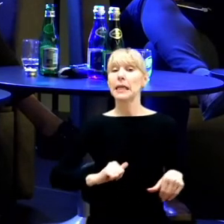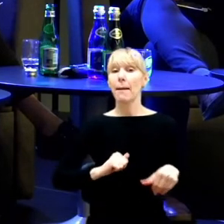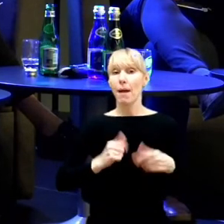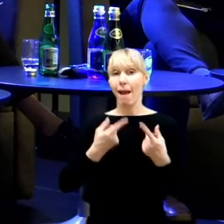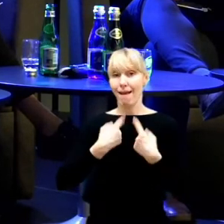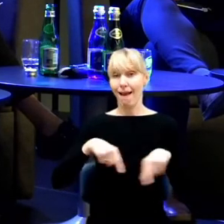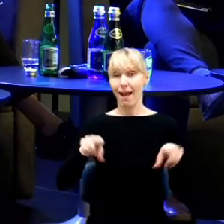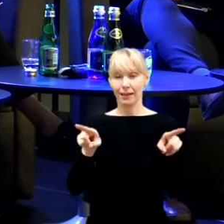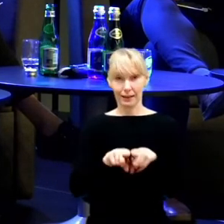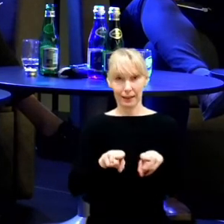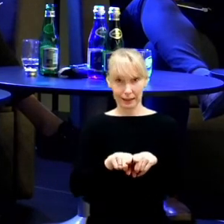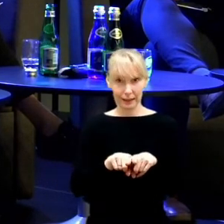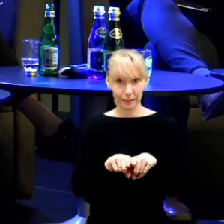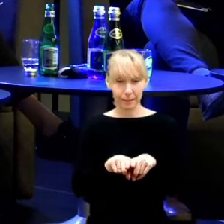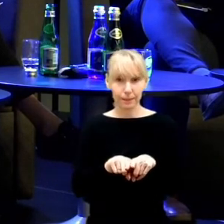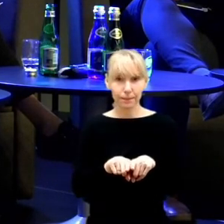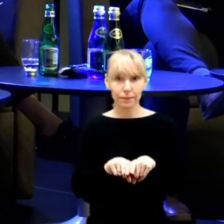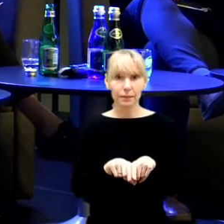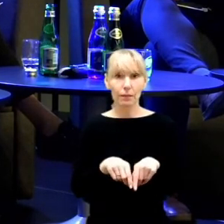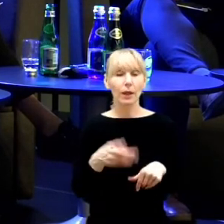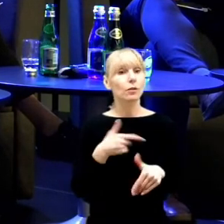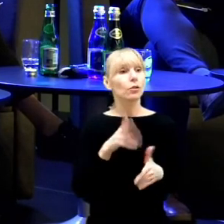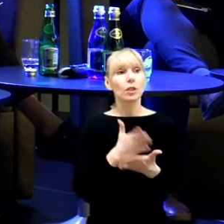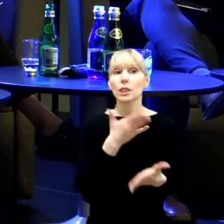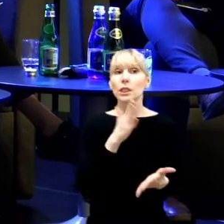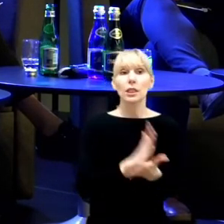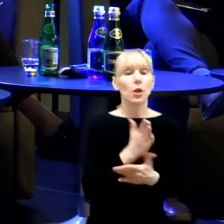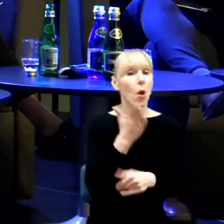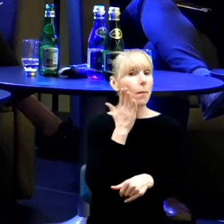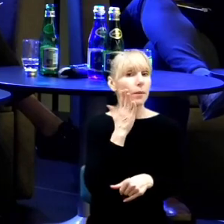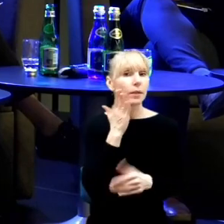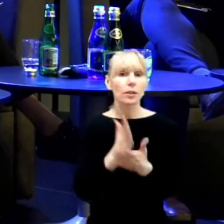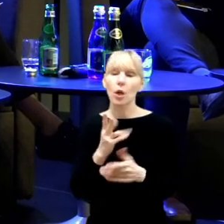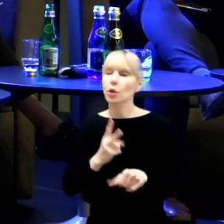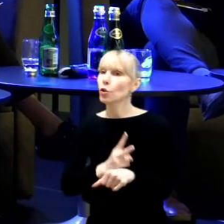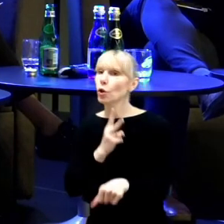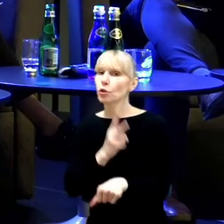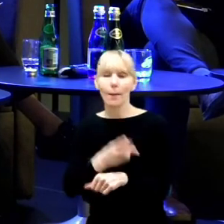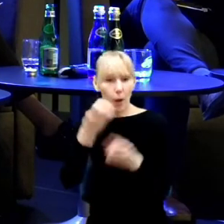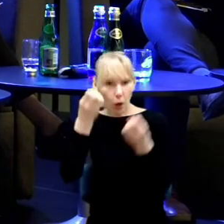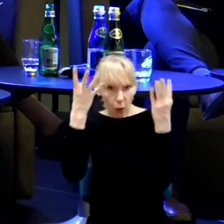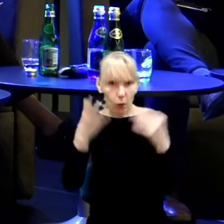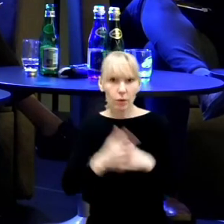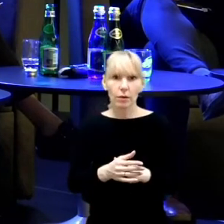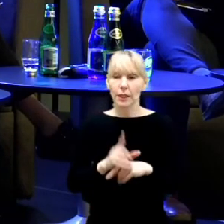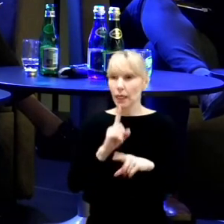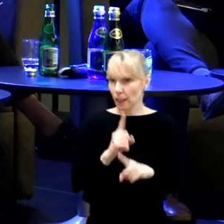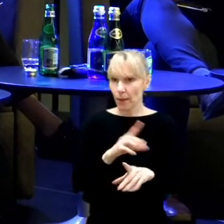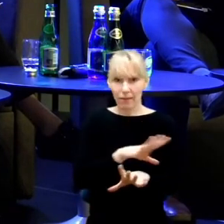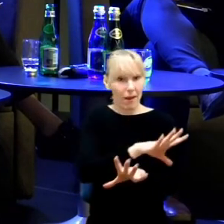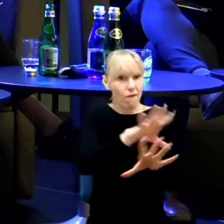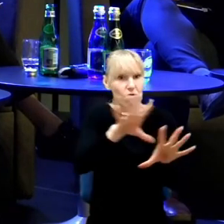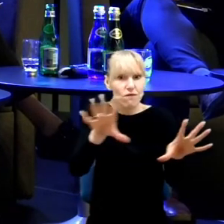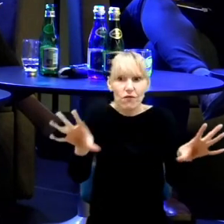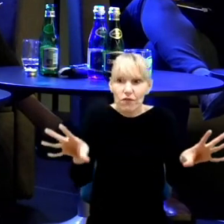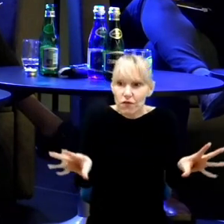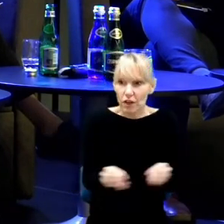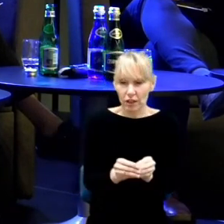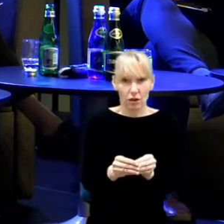Nie to, czy to jest tylko mieszkanie, czy to jest dostęp do kultury. Wszystko. Dopiero całość, jeżeli oni mogą się